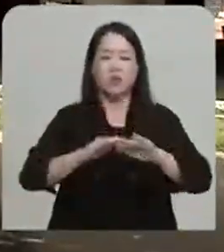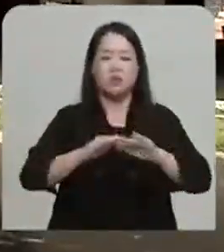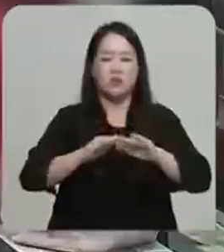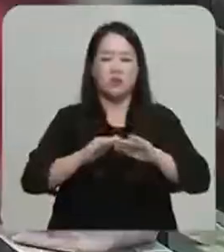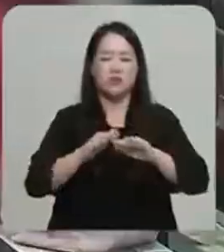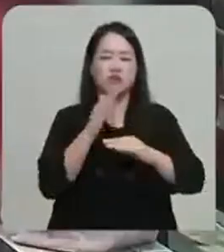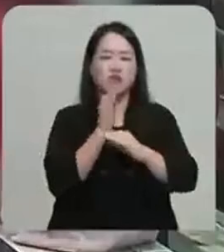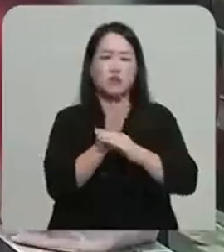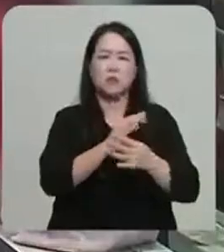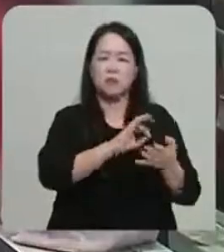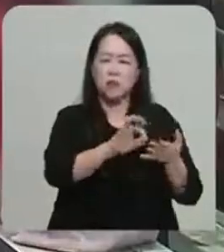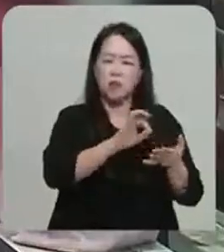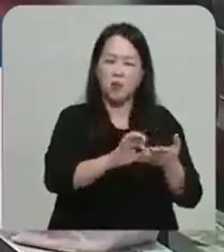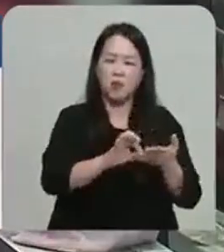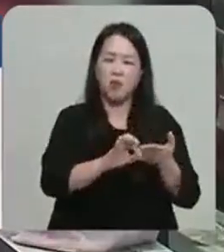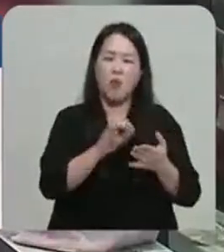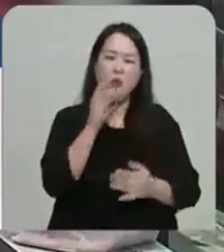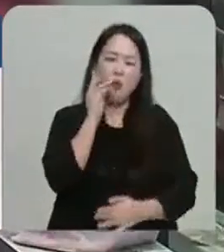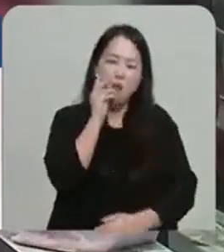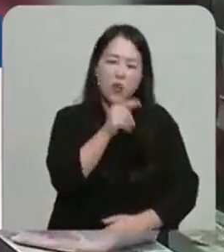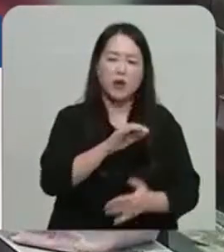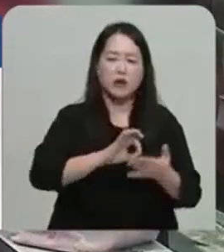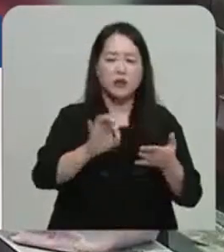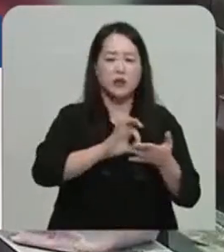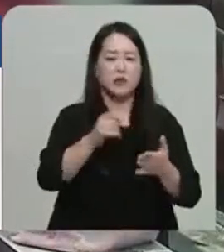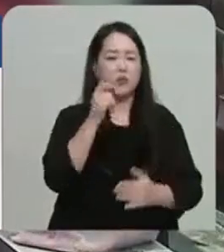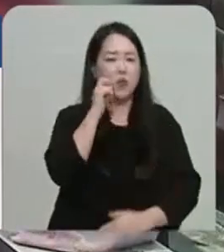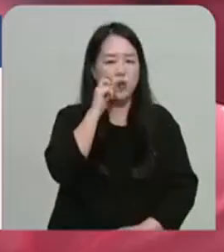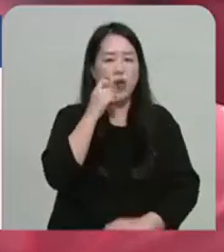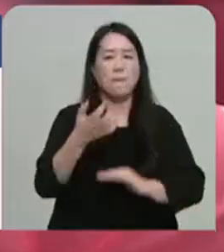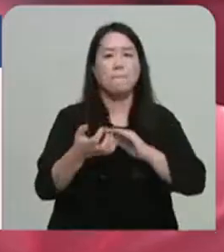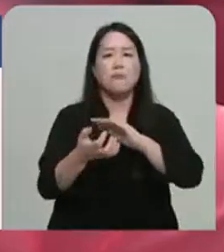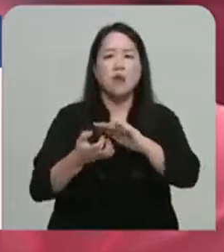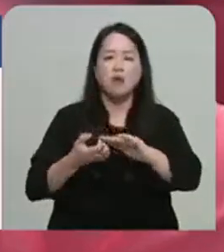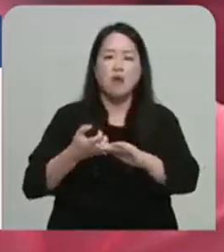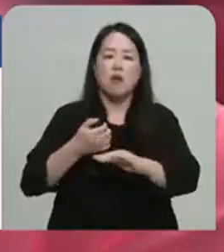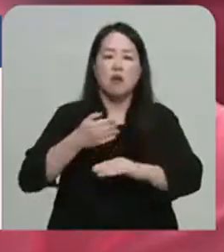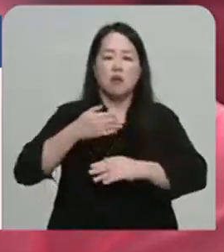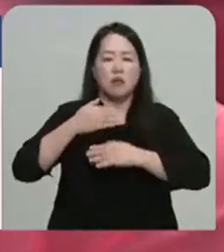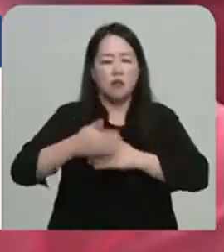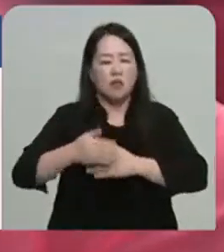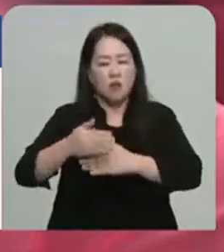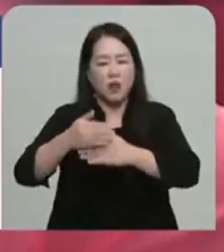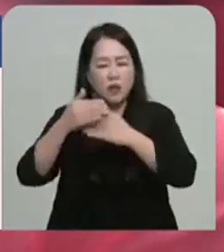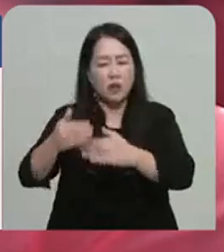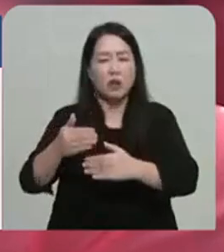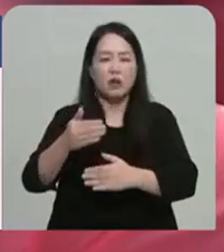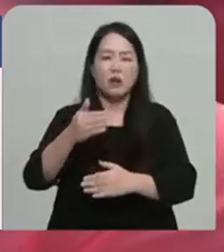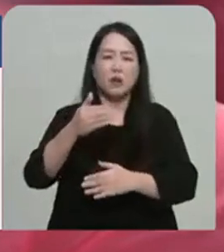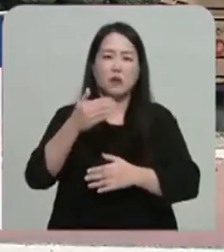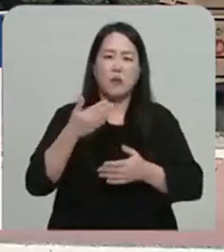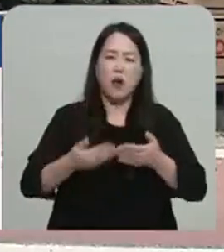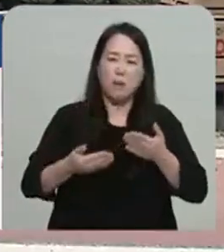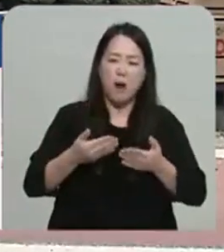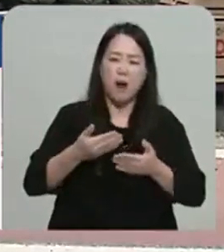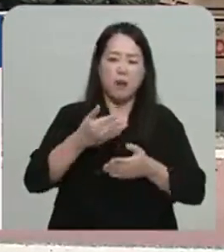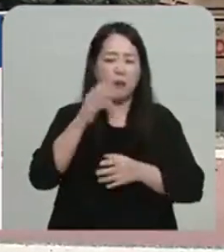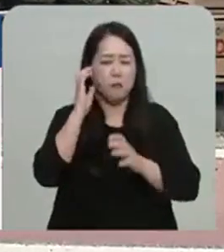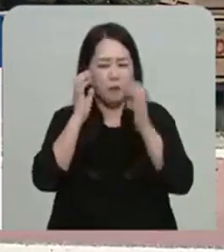시군 관계자/음성변조 : 사전 절차 들도 이행해야 될 것들이 있어서 이월도 많이 된 상태고. 그러다 보니까 추진에서 조금 바로바로